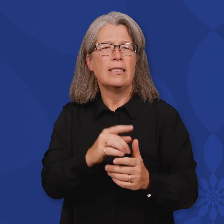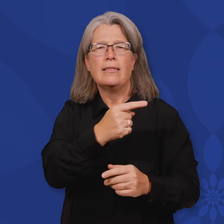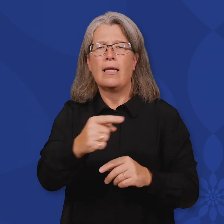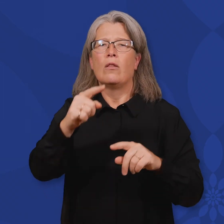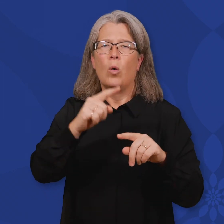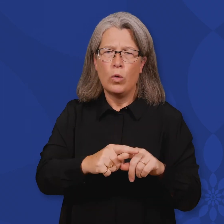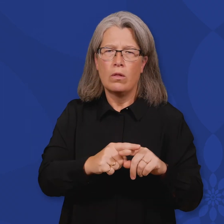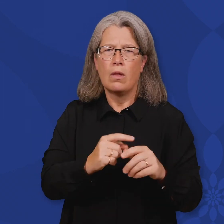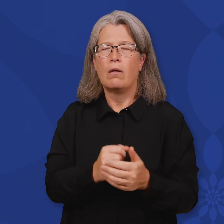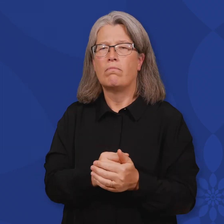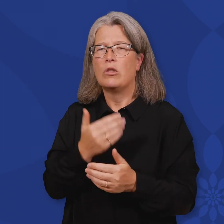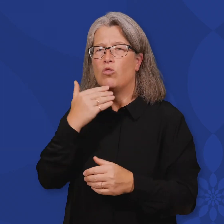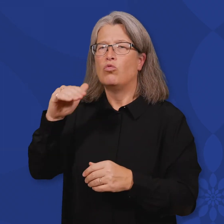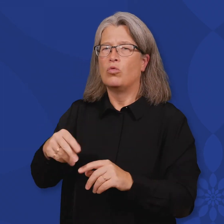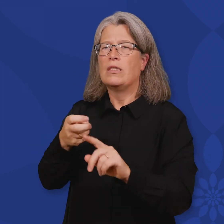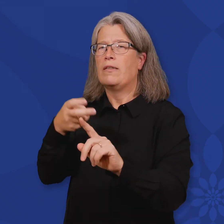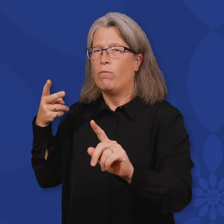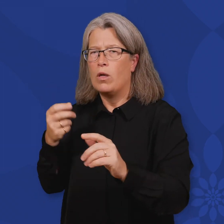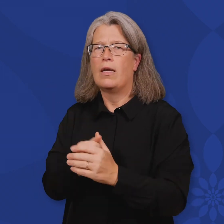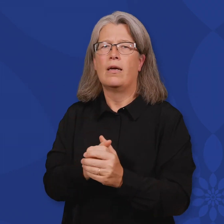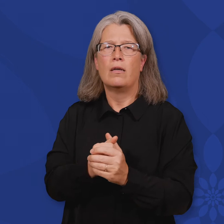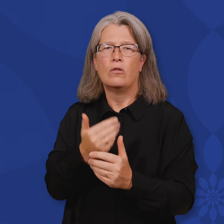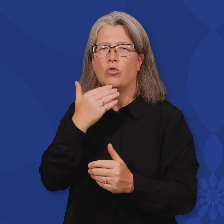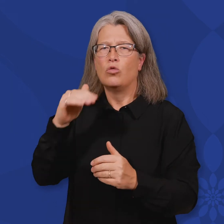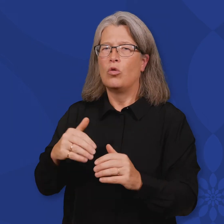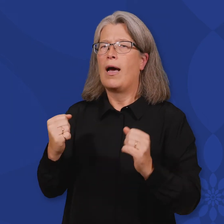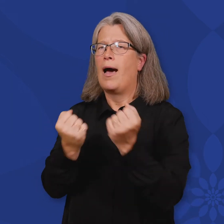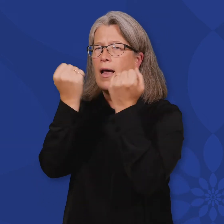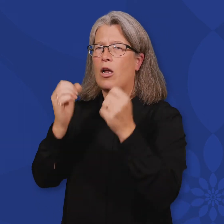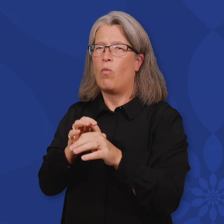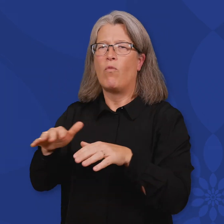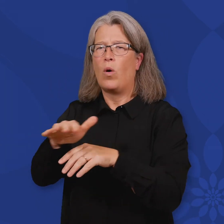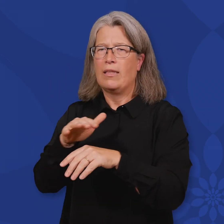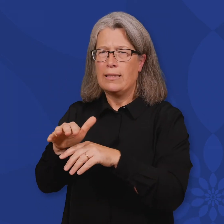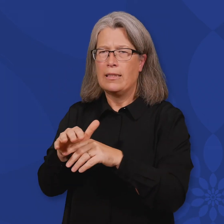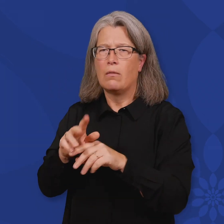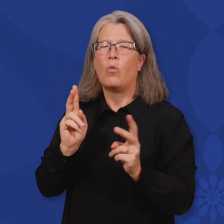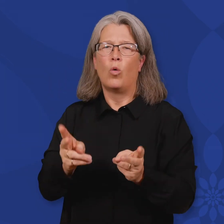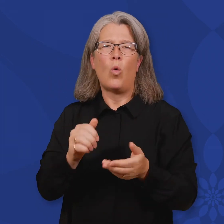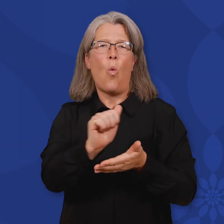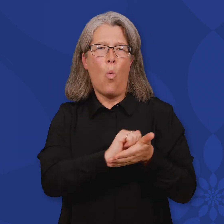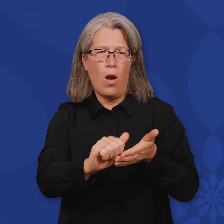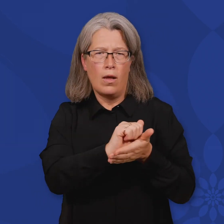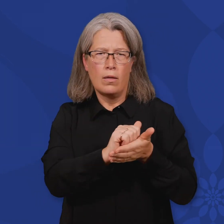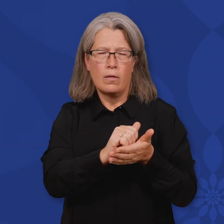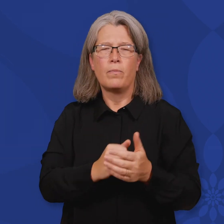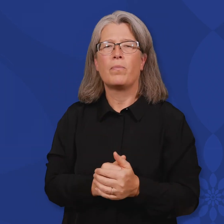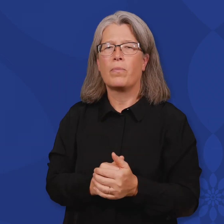Södra Karelens sjukvårdsdistrikt samt på Åland under vecka 7 jämfört med förra veckan.